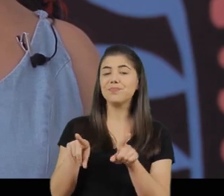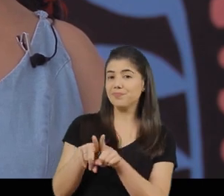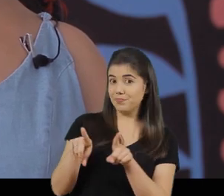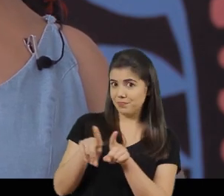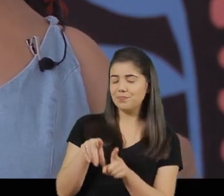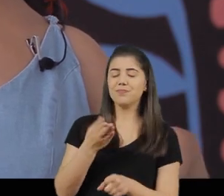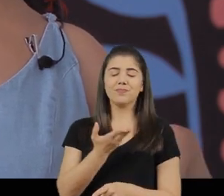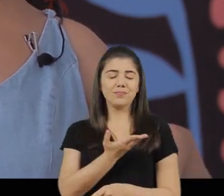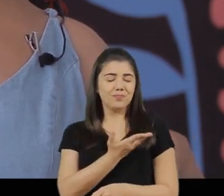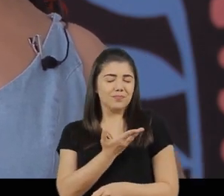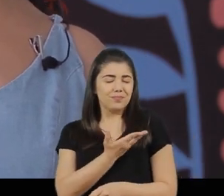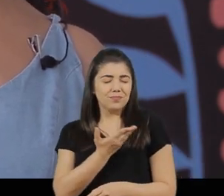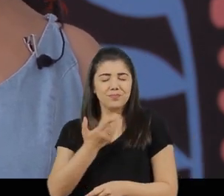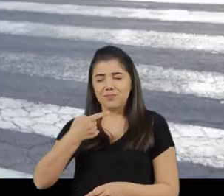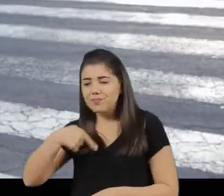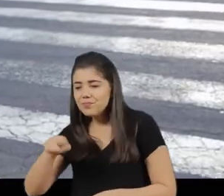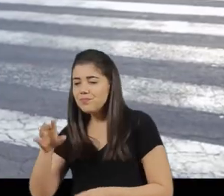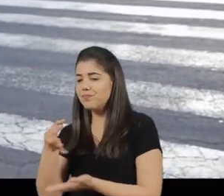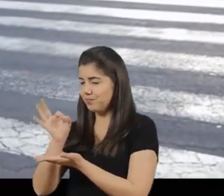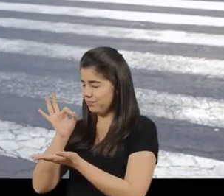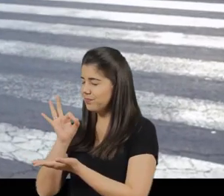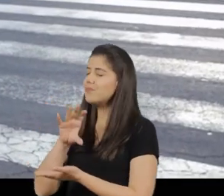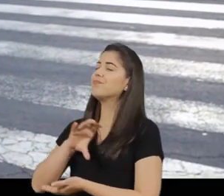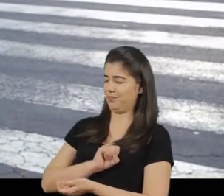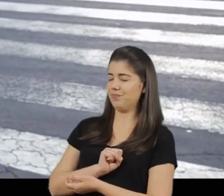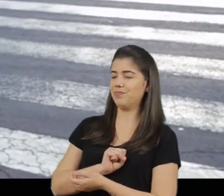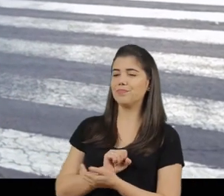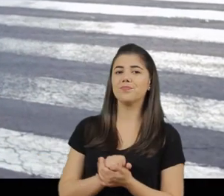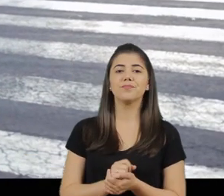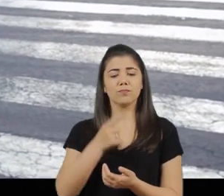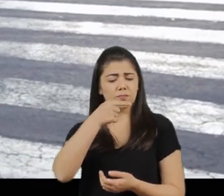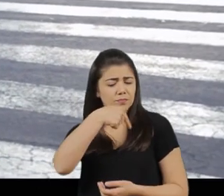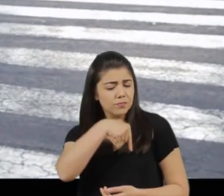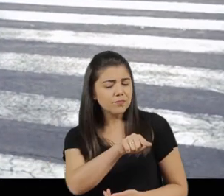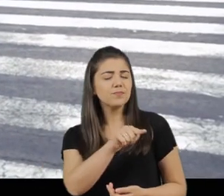com os amigos, então eu saio em cafés, também vou na igreja.